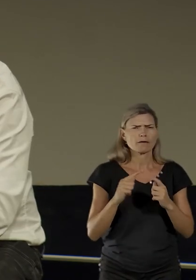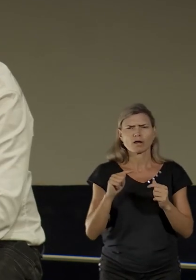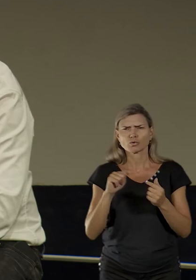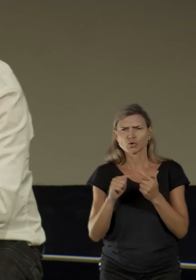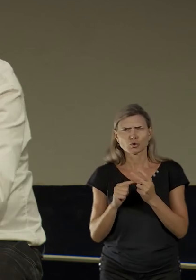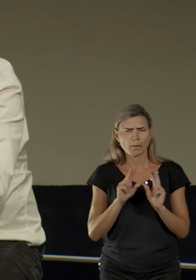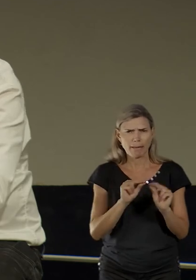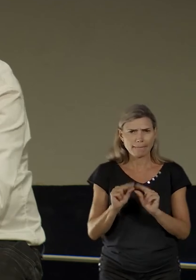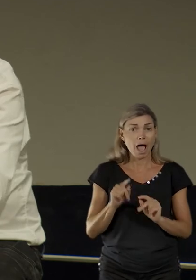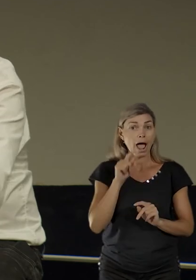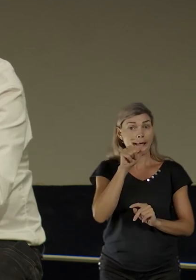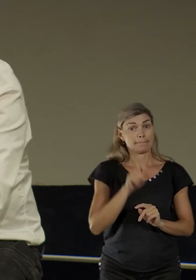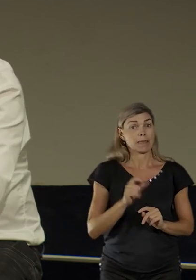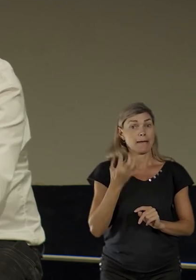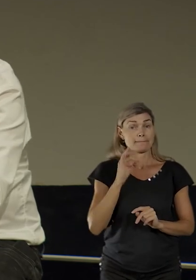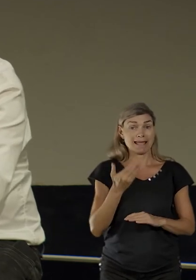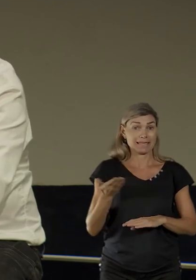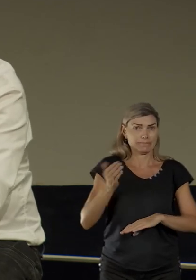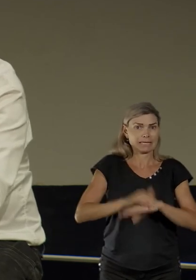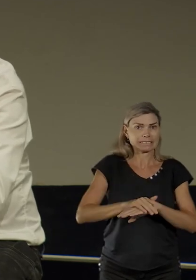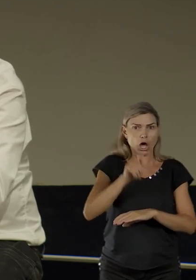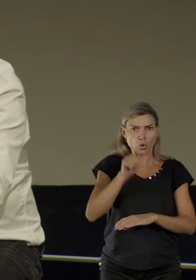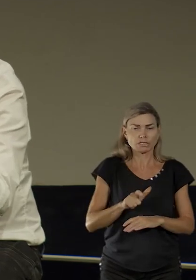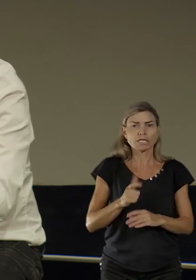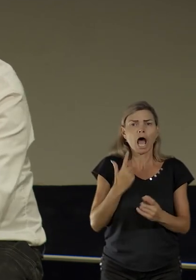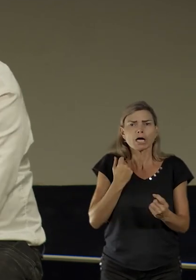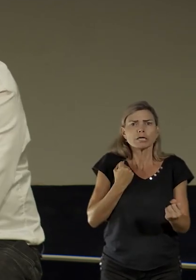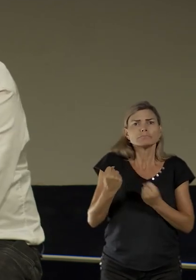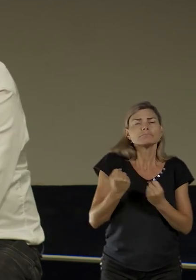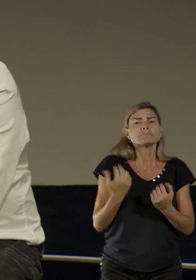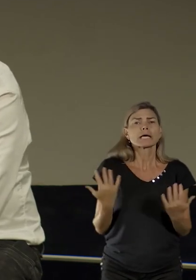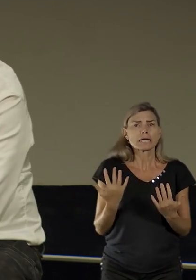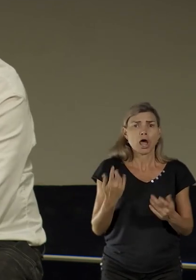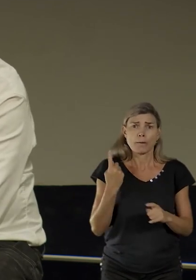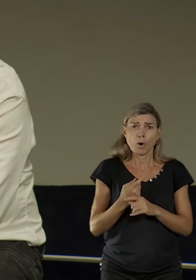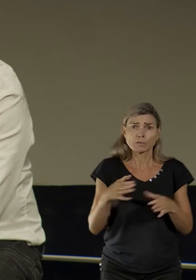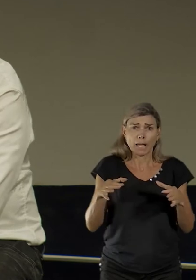paní starostka velí jenom tomu vnitřku, kde je zhruba těch 2,2 milionů lidí.